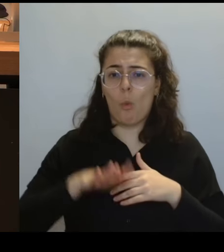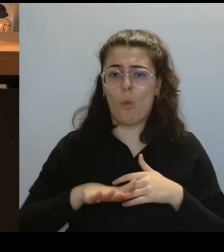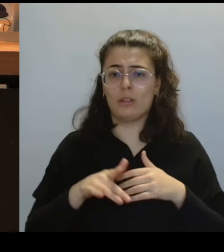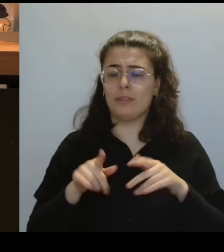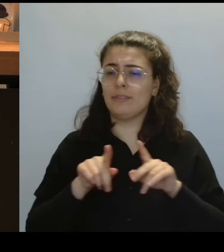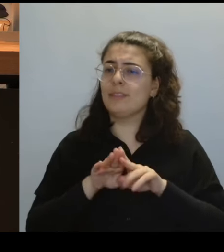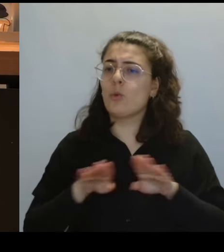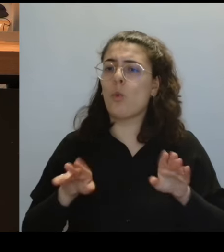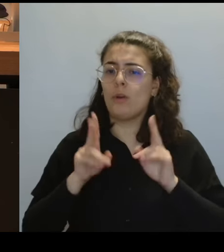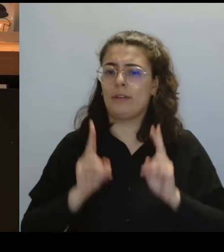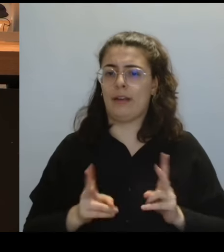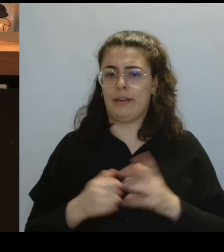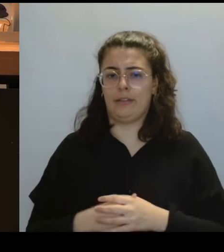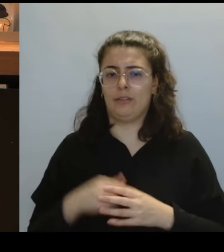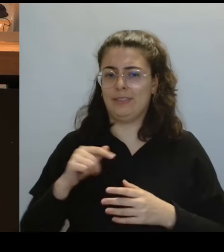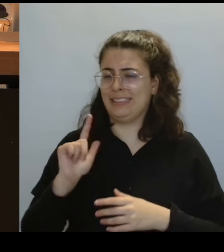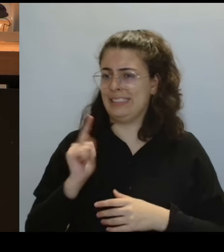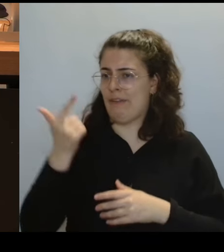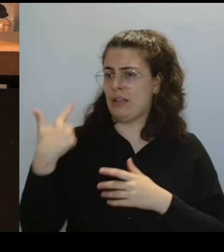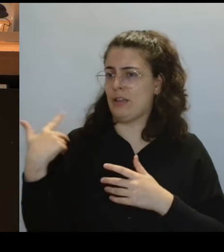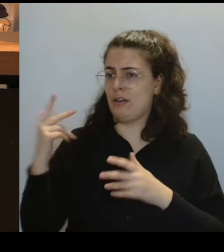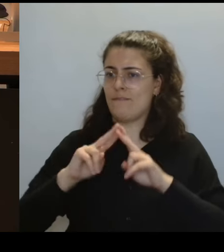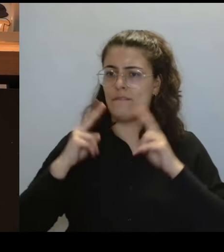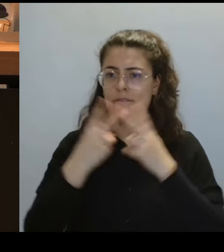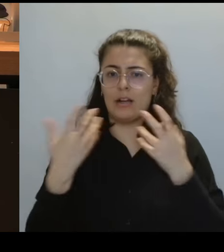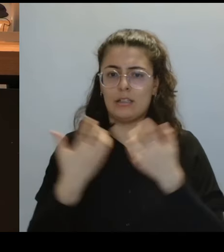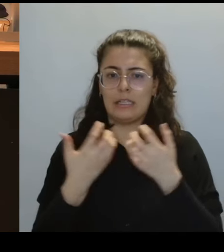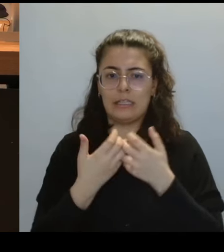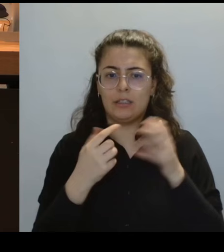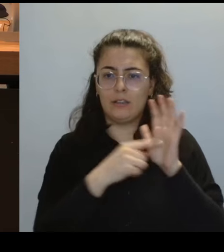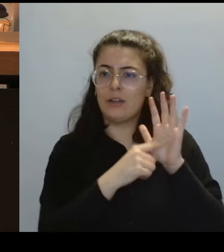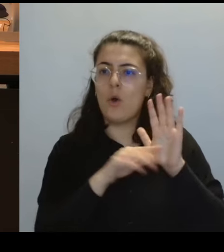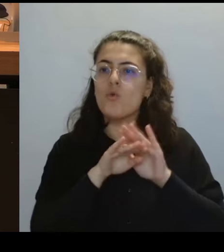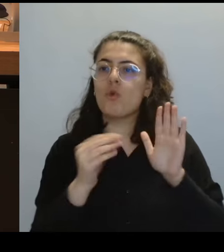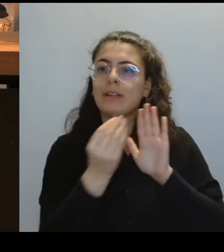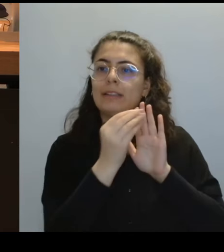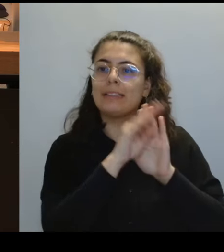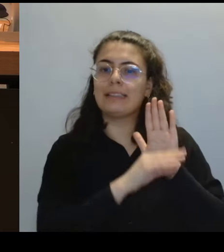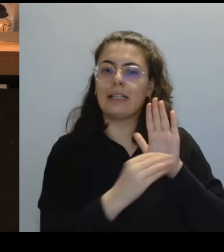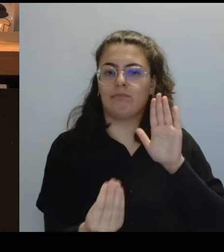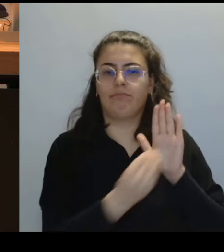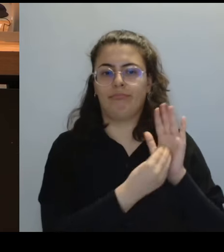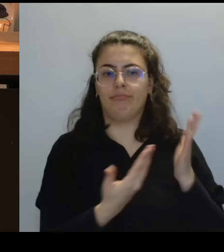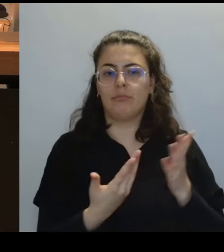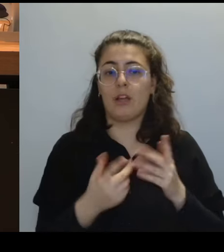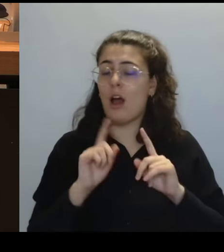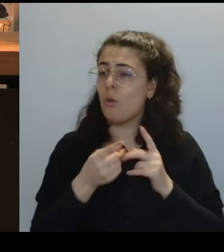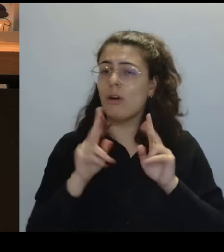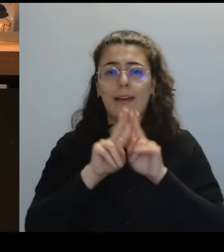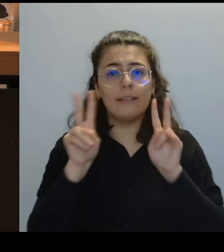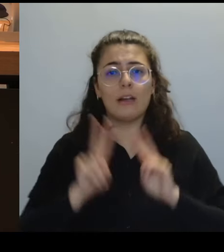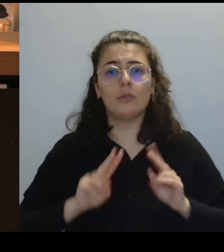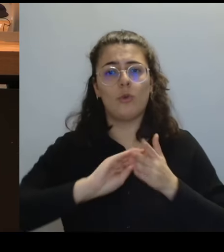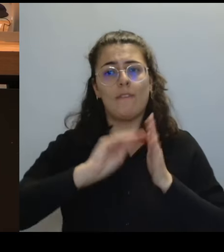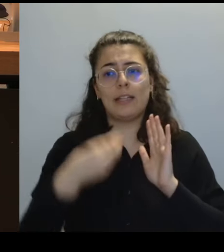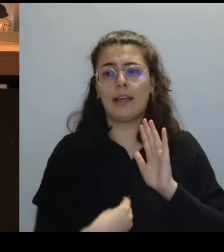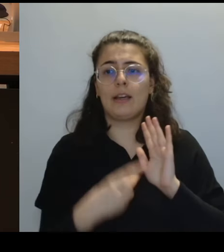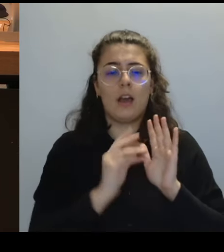unserem Grundgesetz verankert wurde. Genauso in internationalen Verträgen. Wenn Regime, Diktaturen oder Terroristen